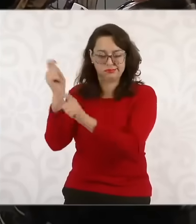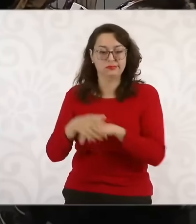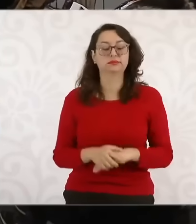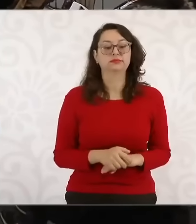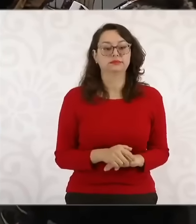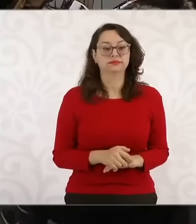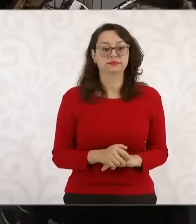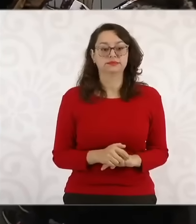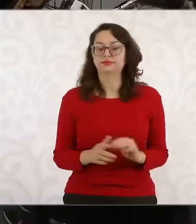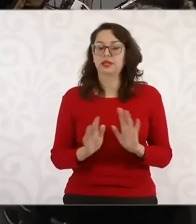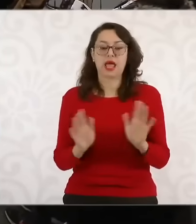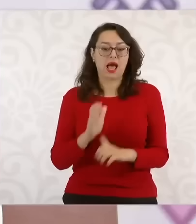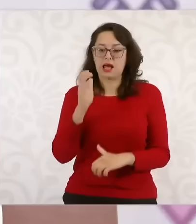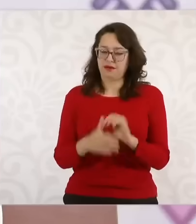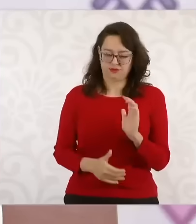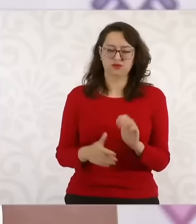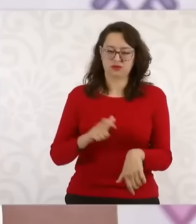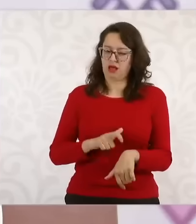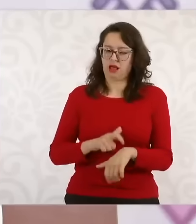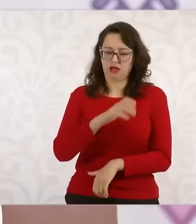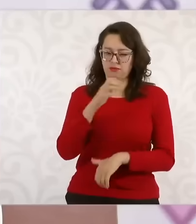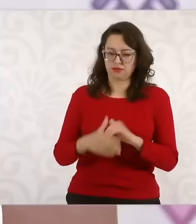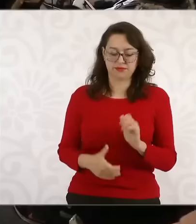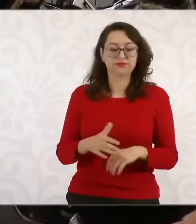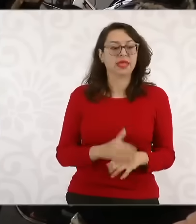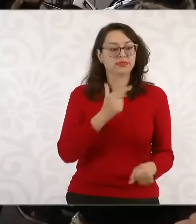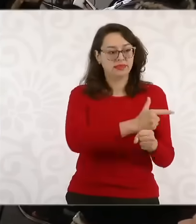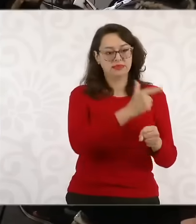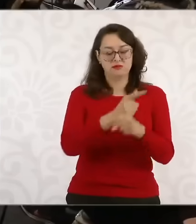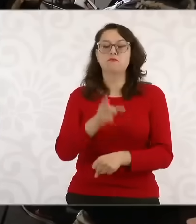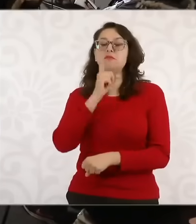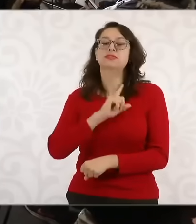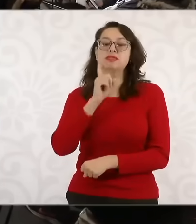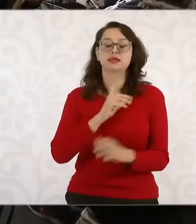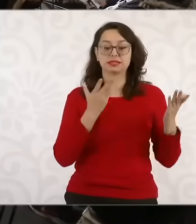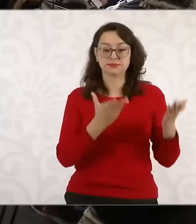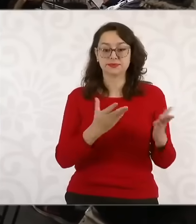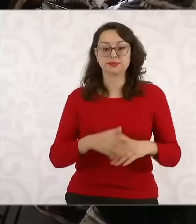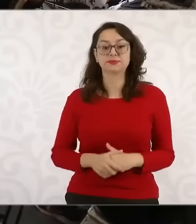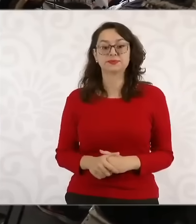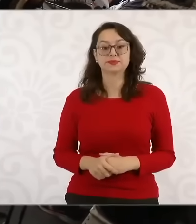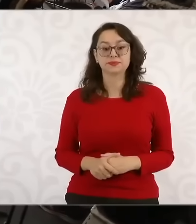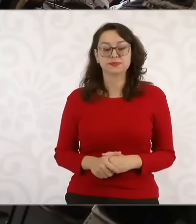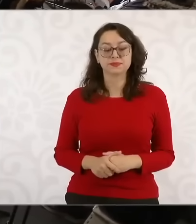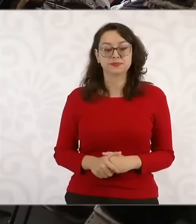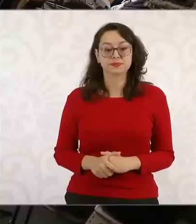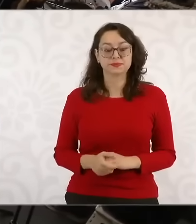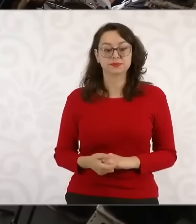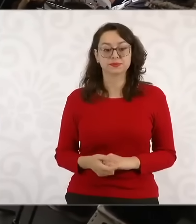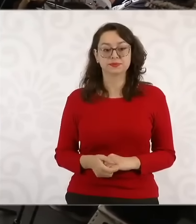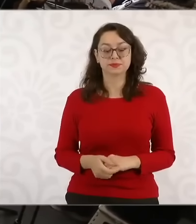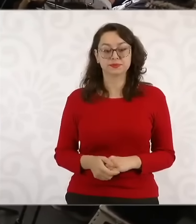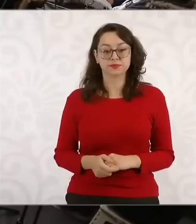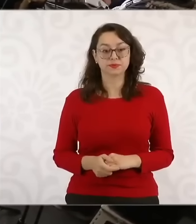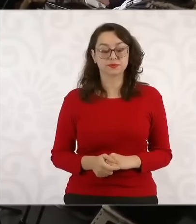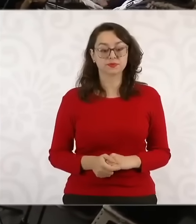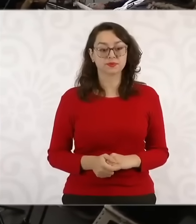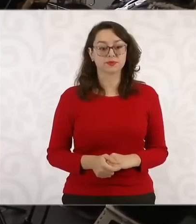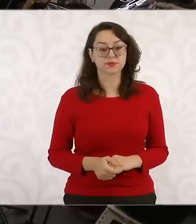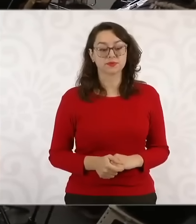Vamos ya a cerrar, ¿no? Si les parece. Vamos con el detector de mentiras.